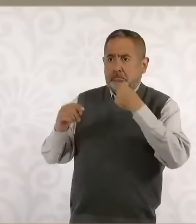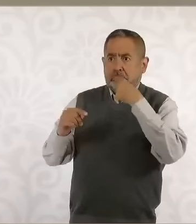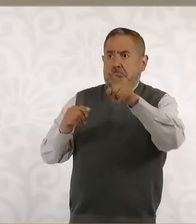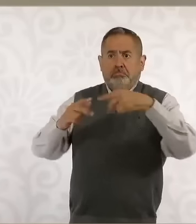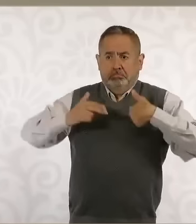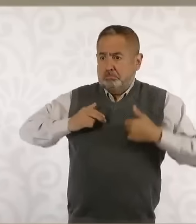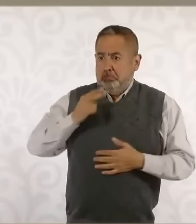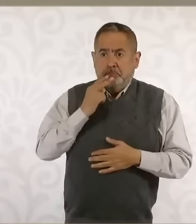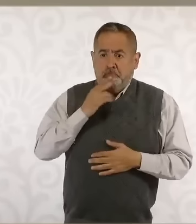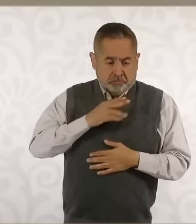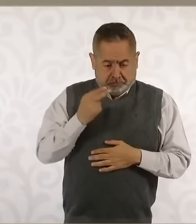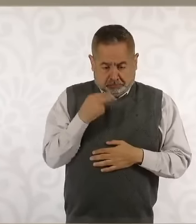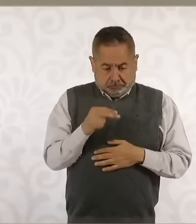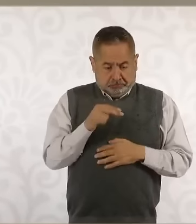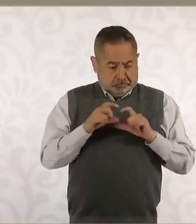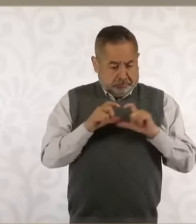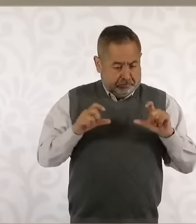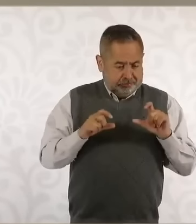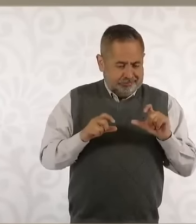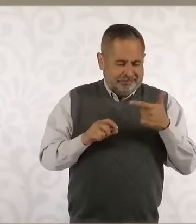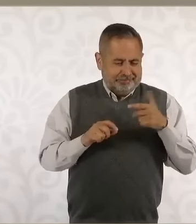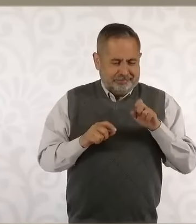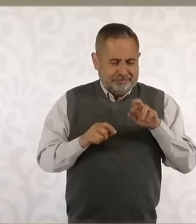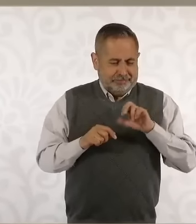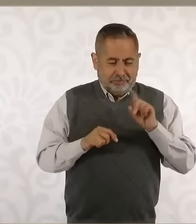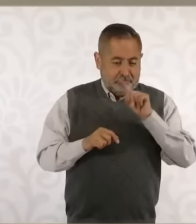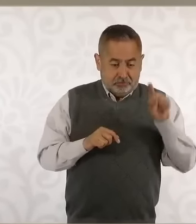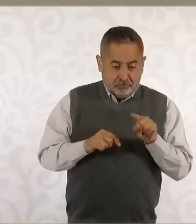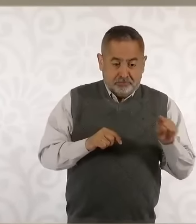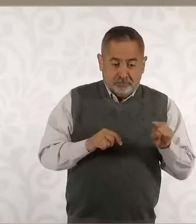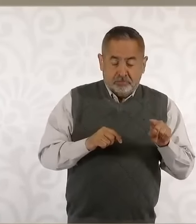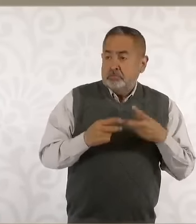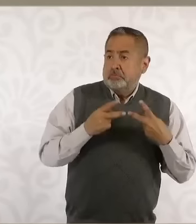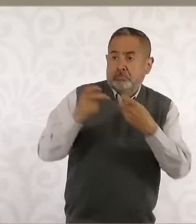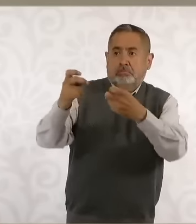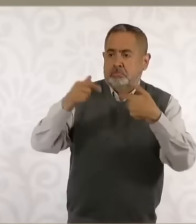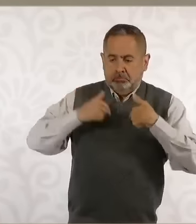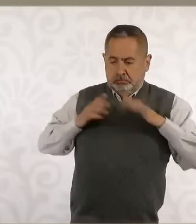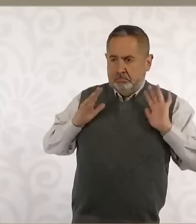la usurpación del nombre y de las cuentas y que ha sido pues coptado por la ultraderecha. Eso es